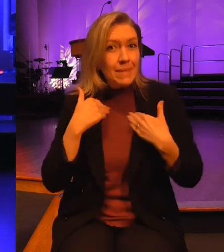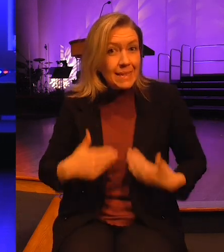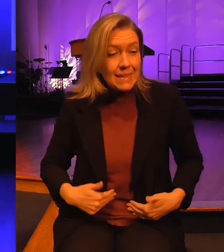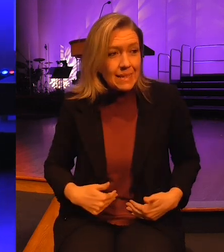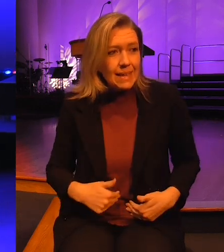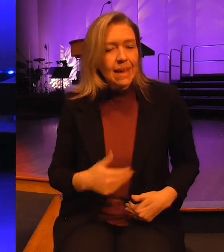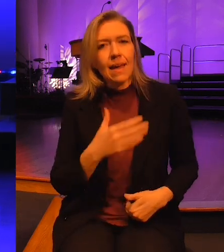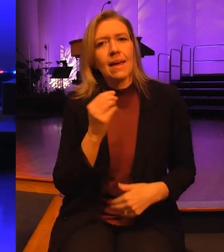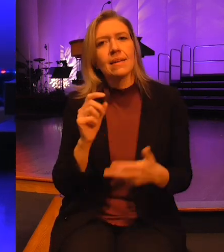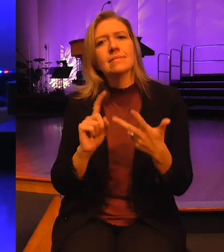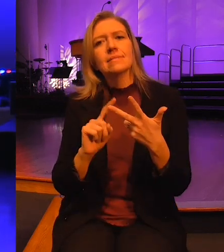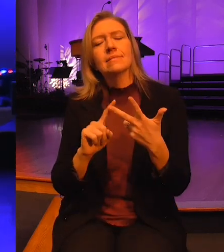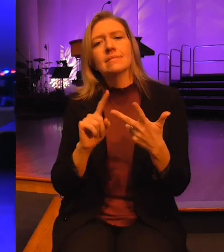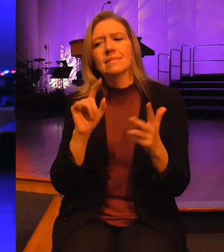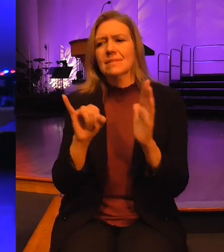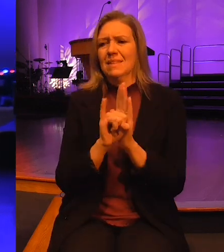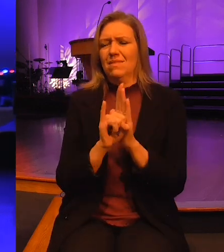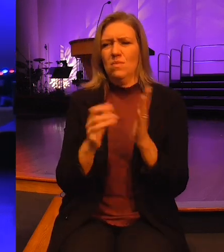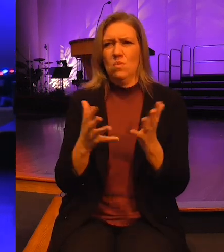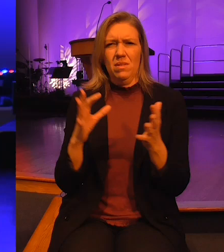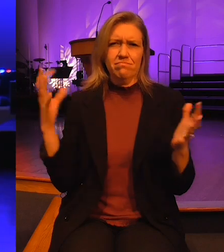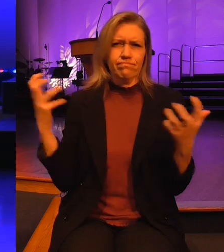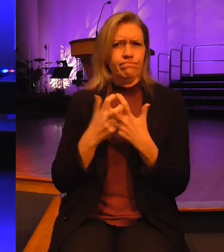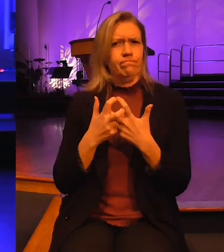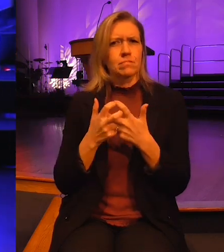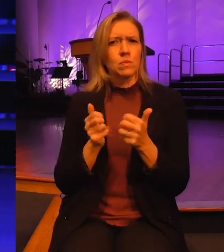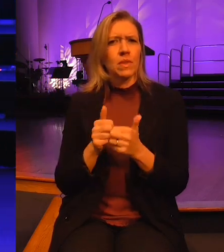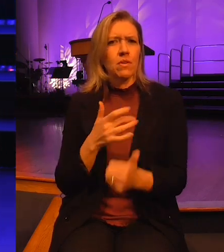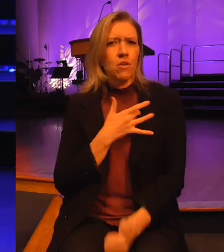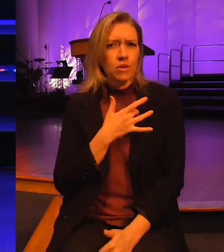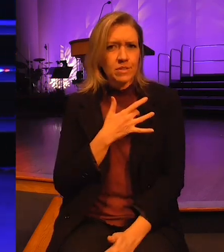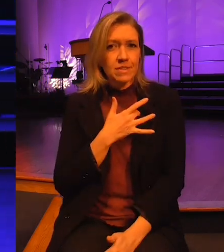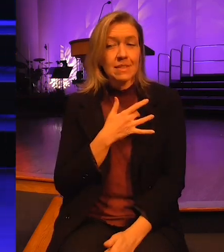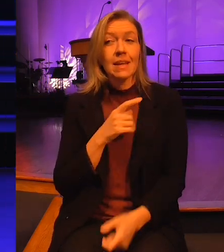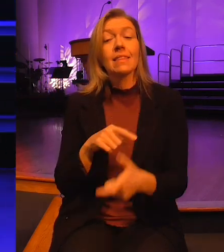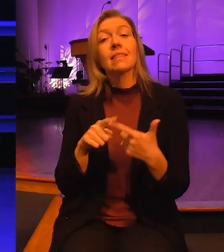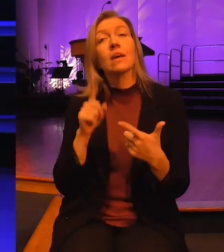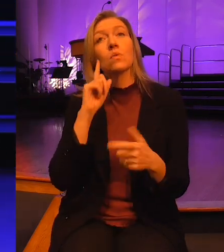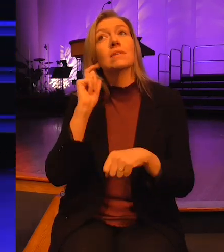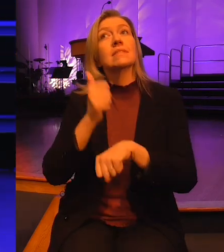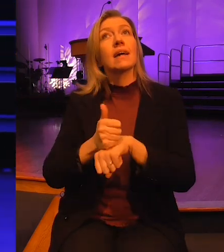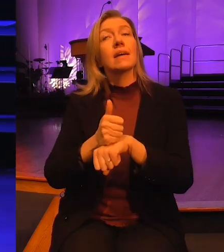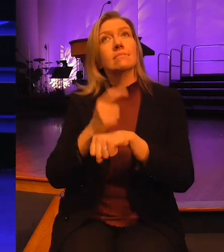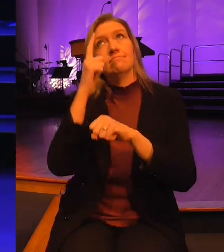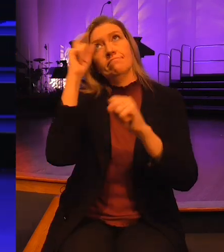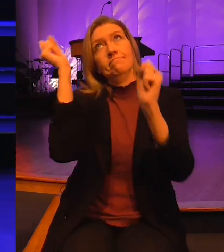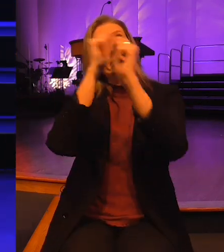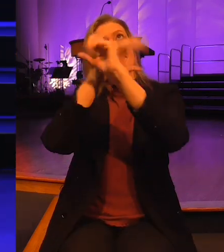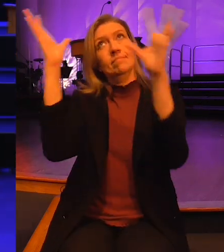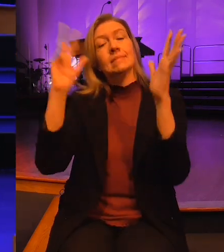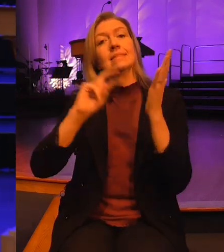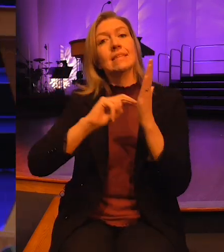resuena en nuestro corazón y luego vamos a establecer intenciones para 2025, intenciones creativas